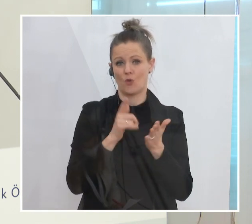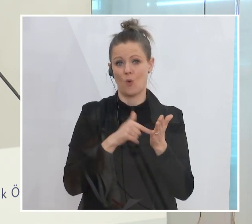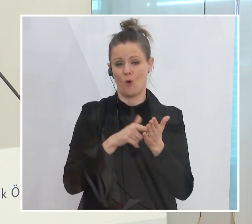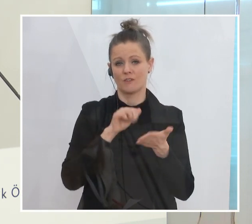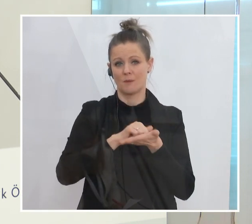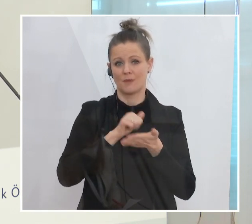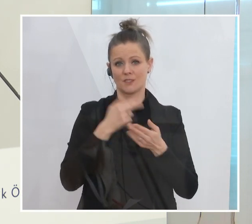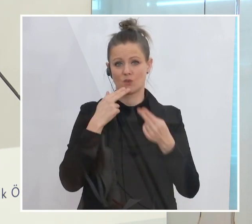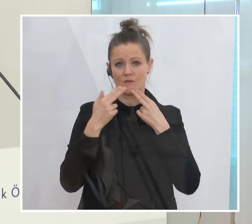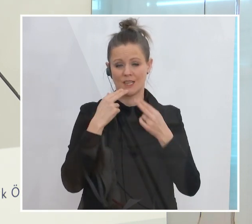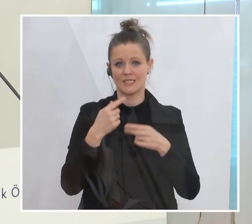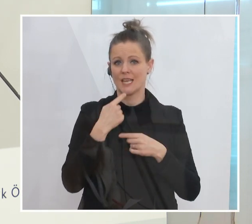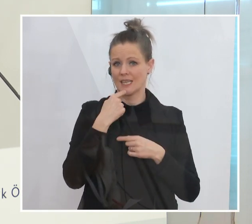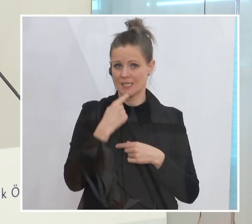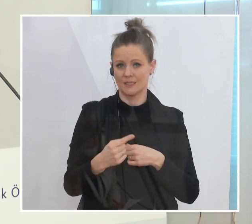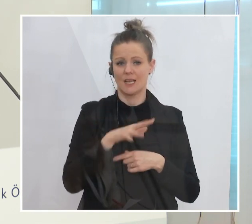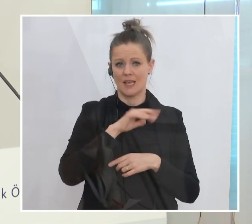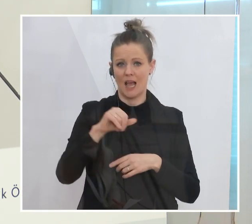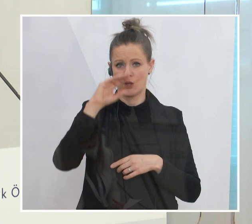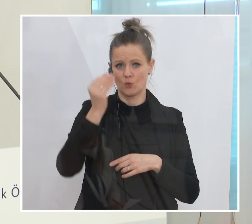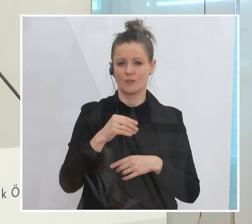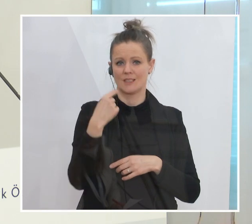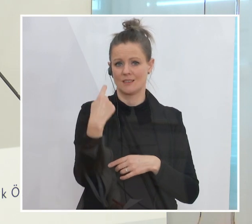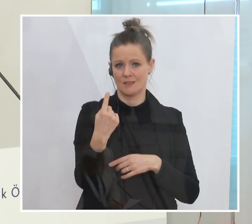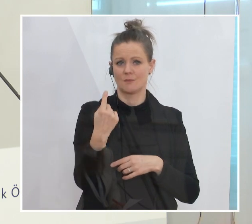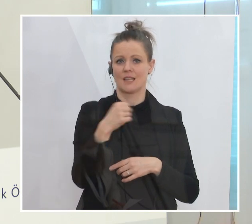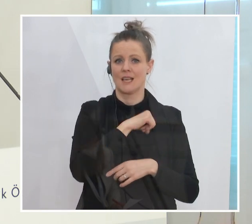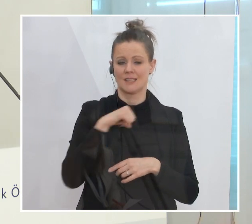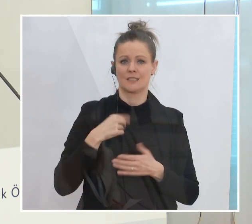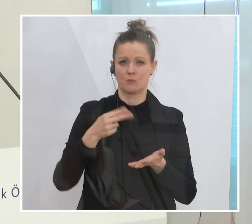alle selbständig versicherten Künstlerinnen und Künstler bereits über einen Zeitraum